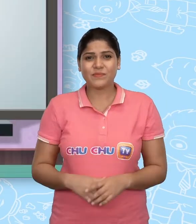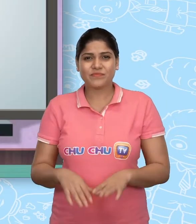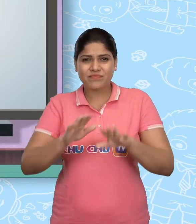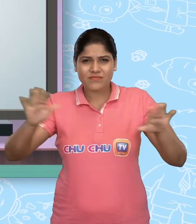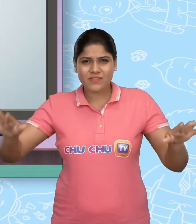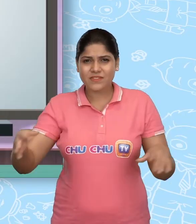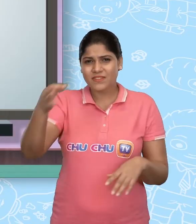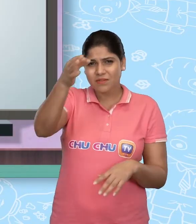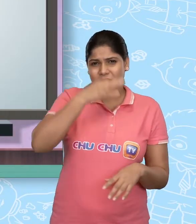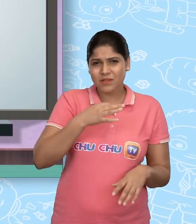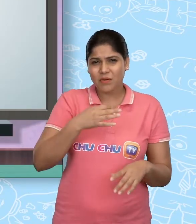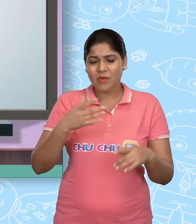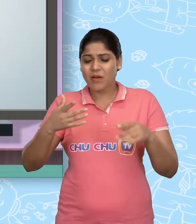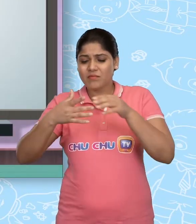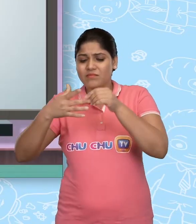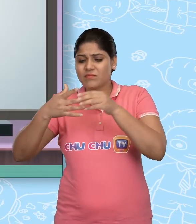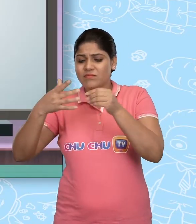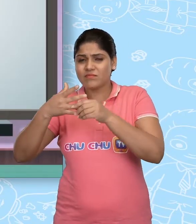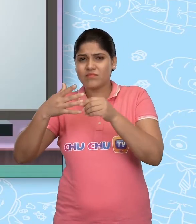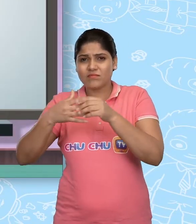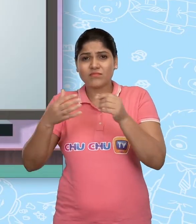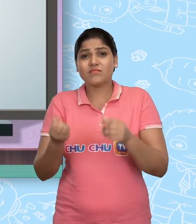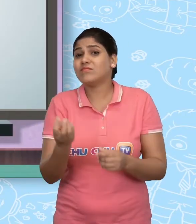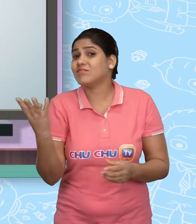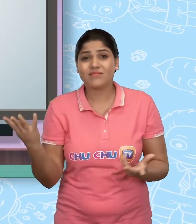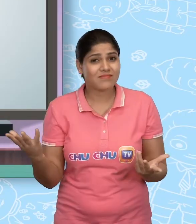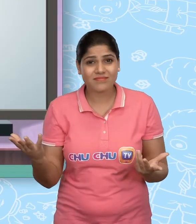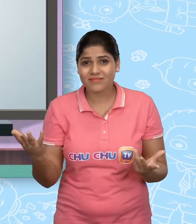बच्चों ये बताओ हमारी कितनी उँगलियाँ हैं?